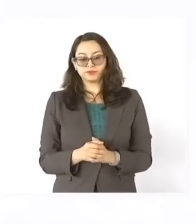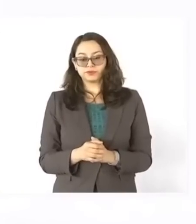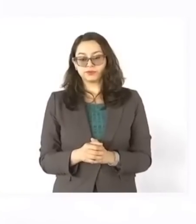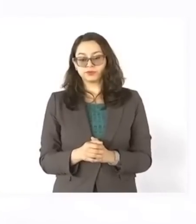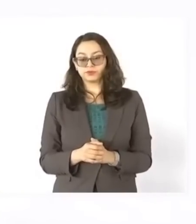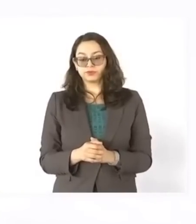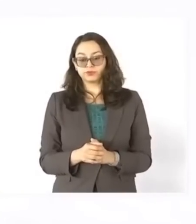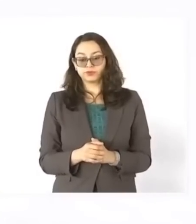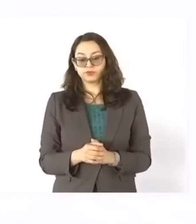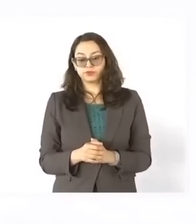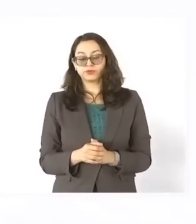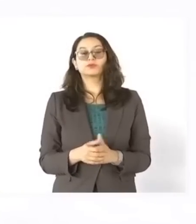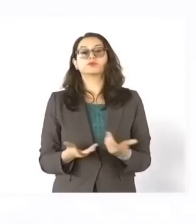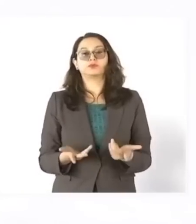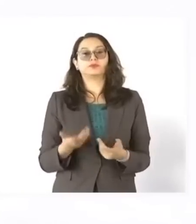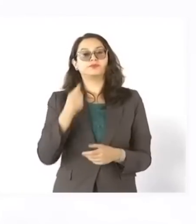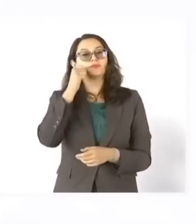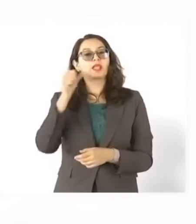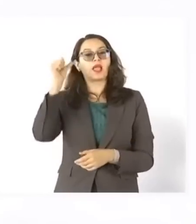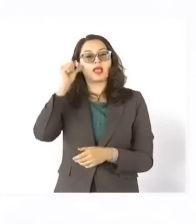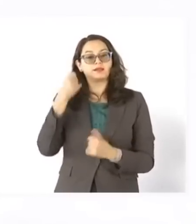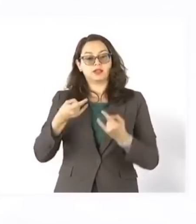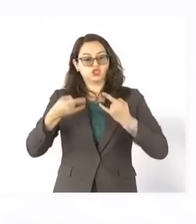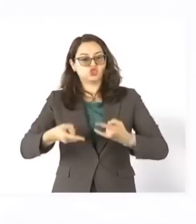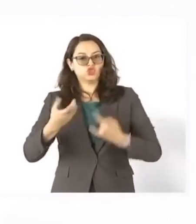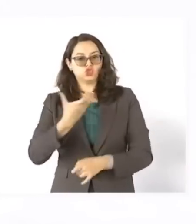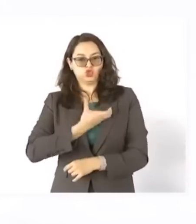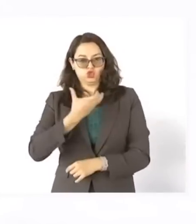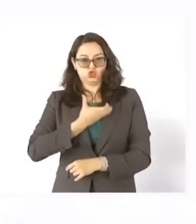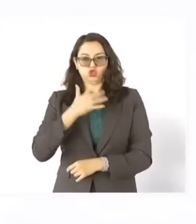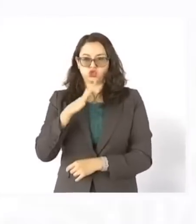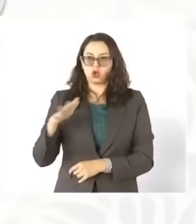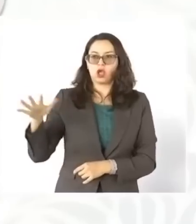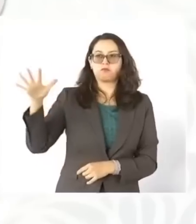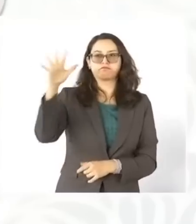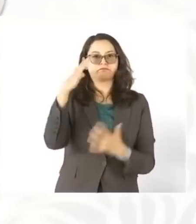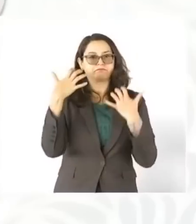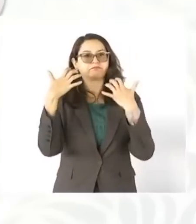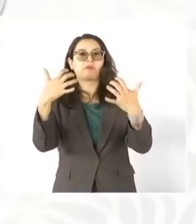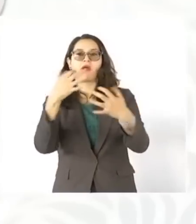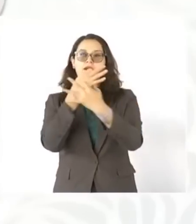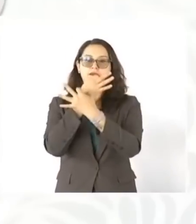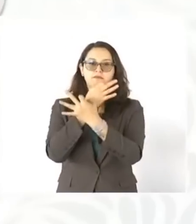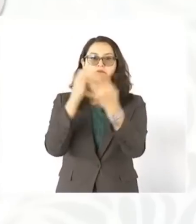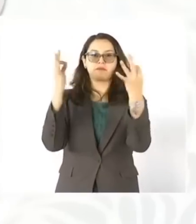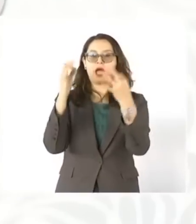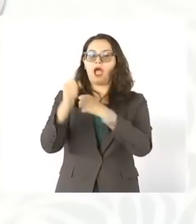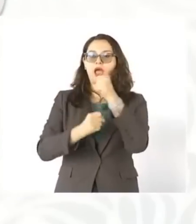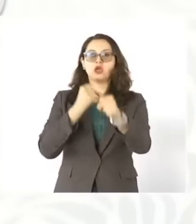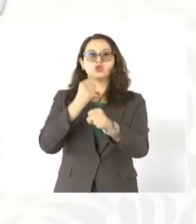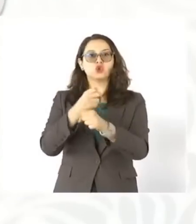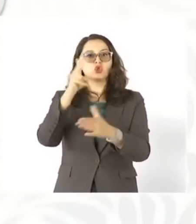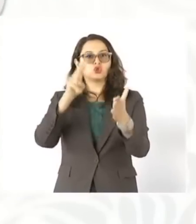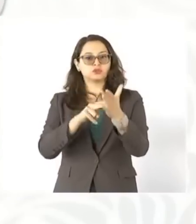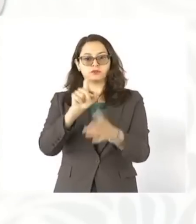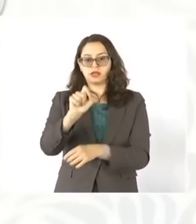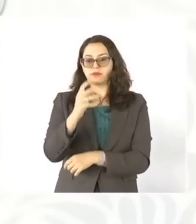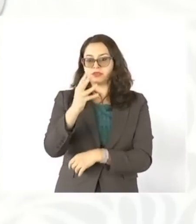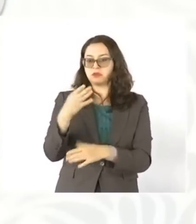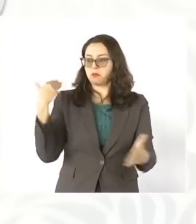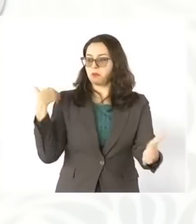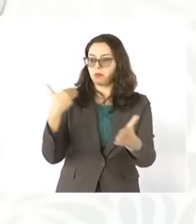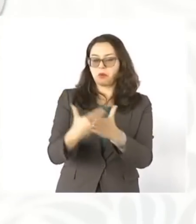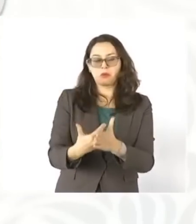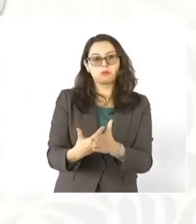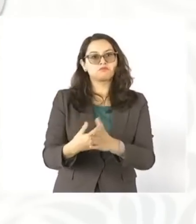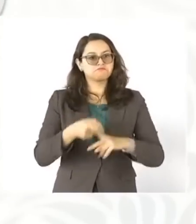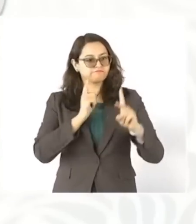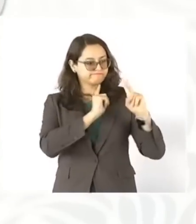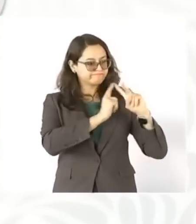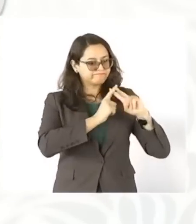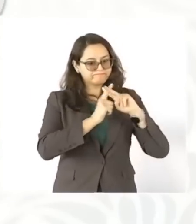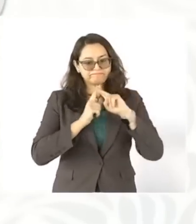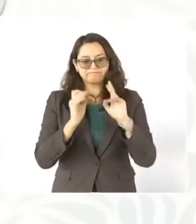lo dije en el zócalo de la Ciudad Cerramos el 2024 con buenos indicadores unas reservas